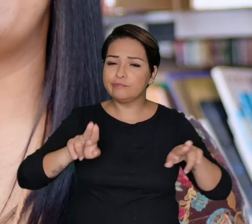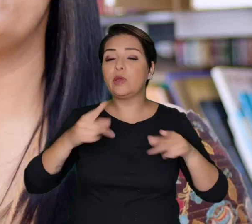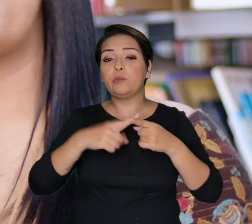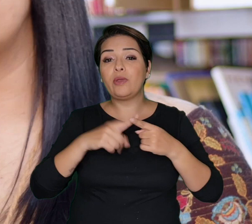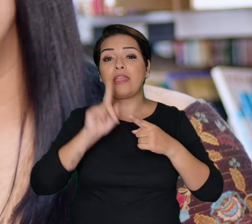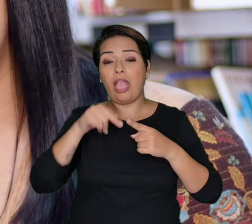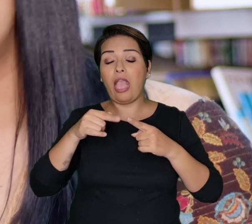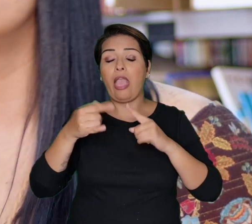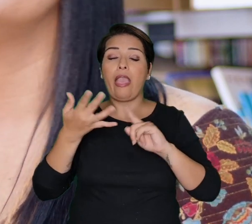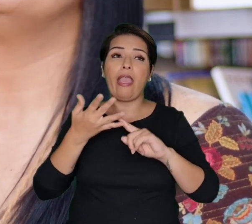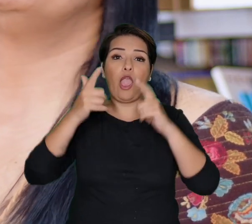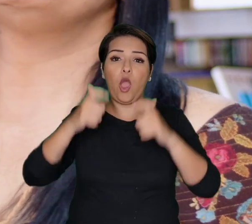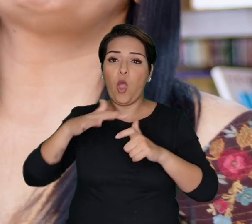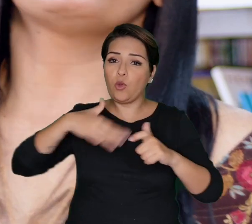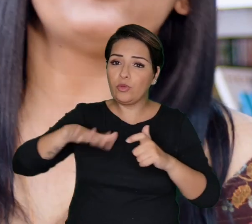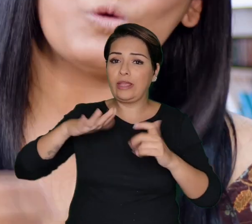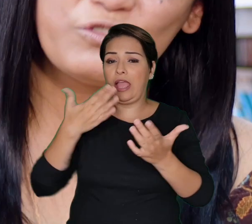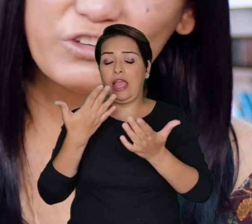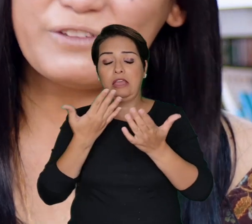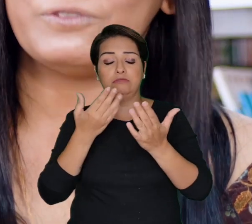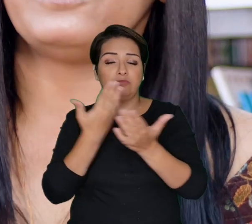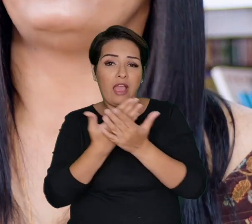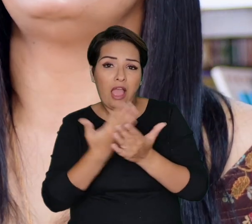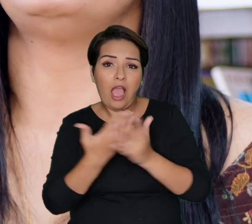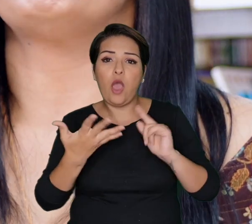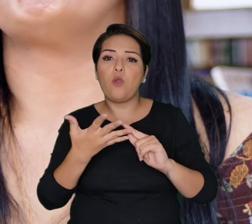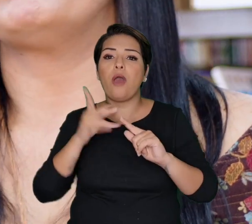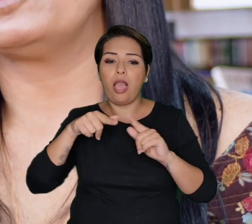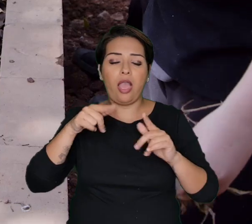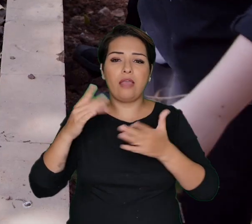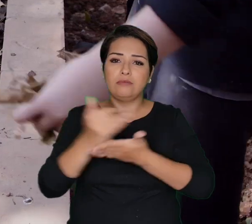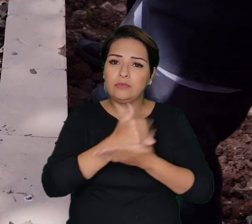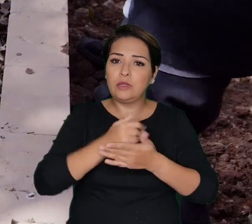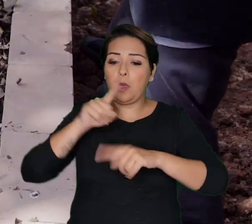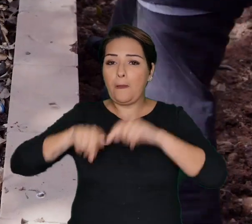É um espaço de aula, é um espaço de cultivo e de produção de alimento,